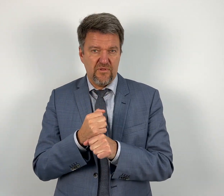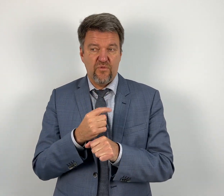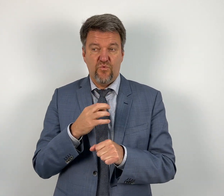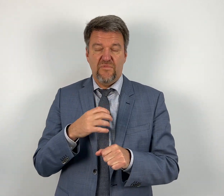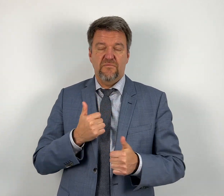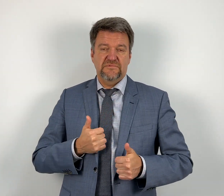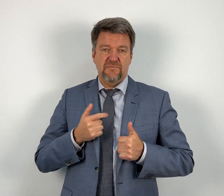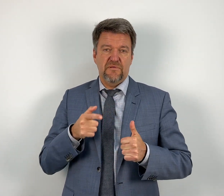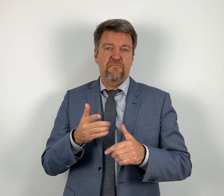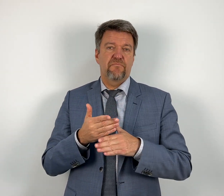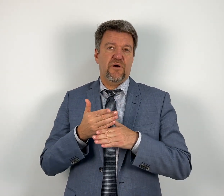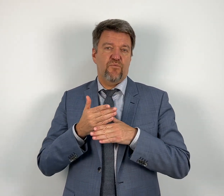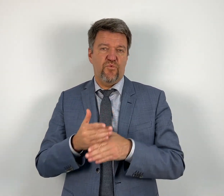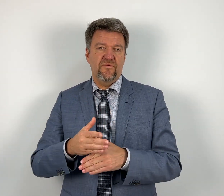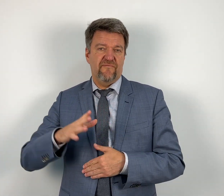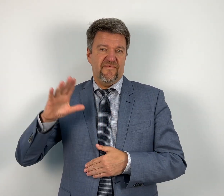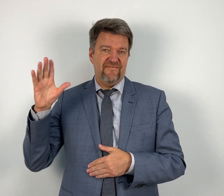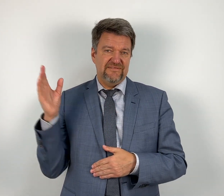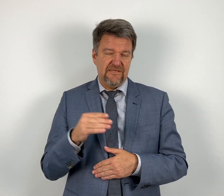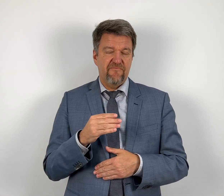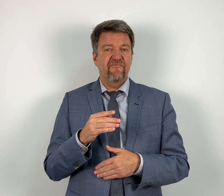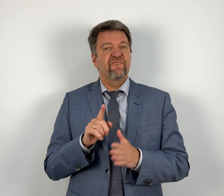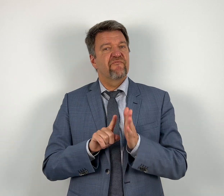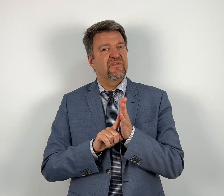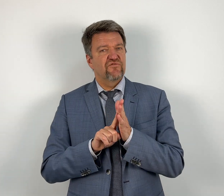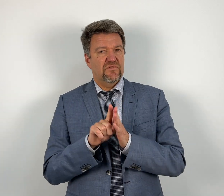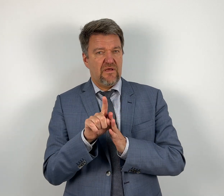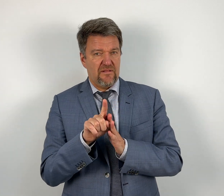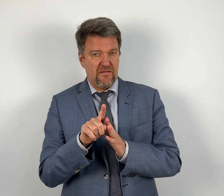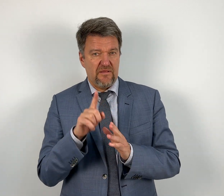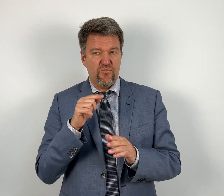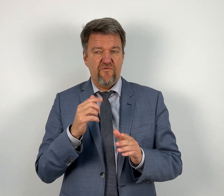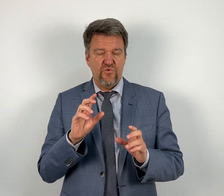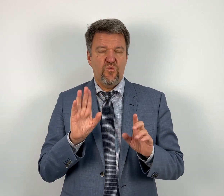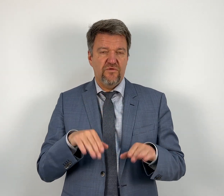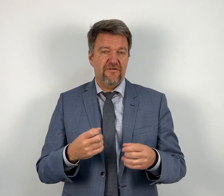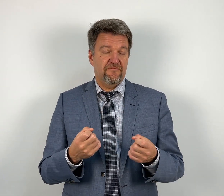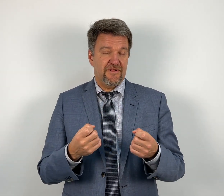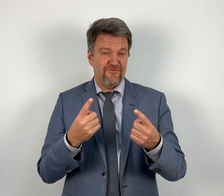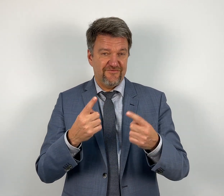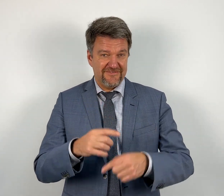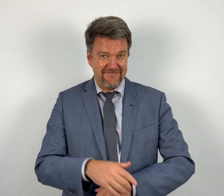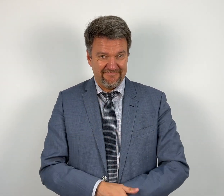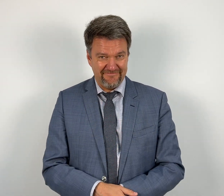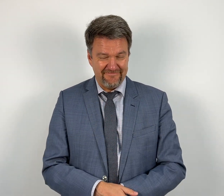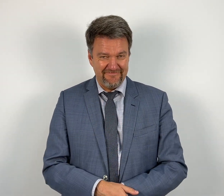мы стараемся им помочь во всех начинаниях, тогда у них все получится.